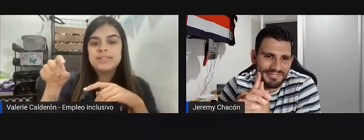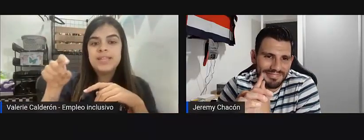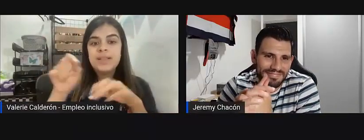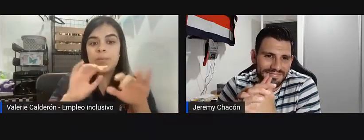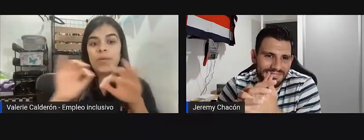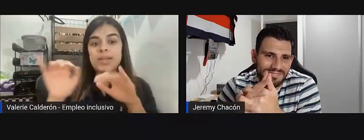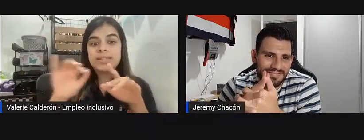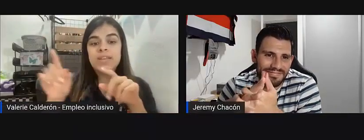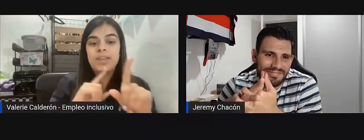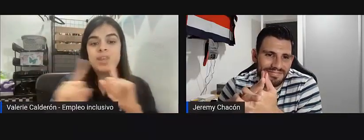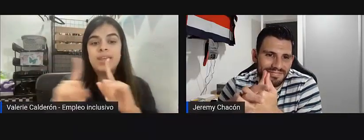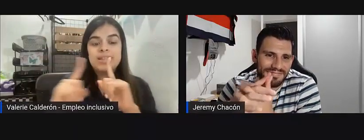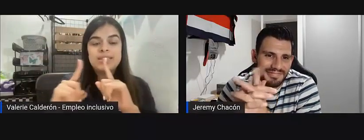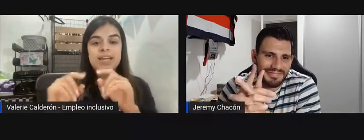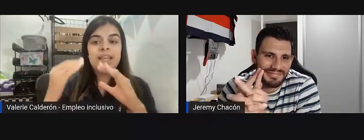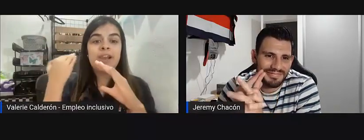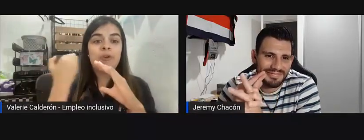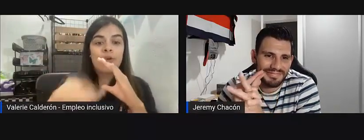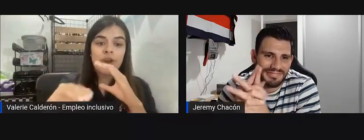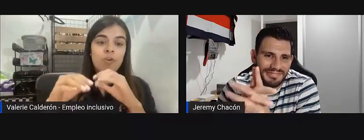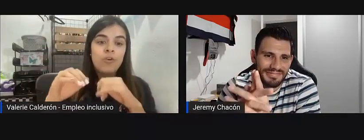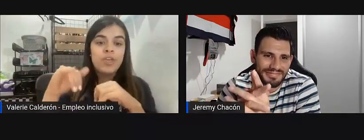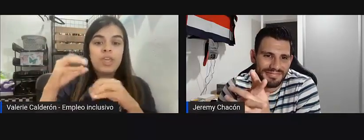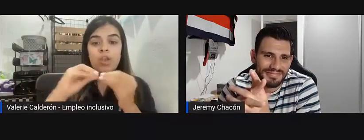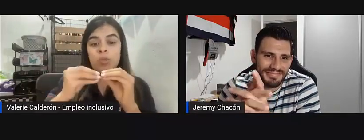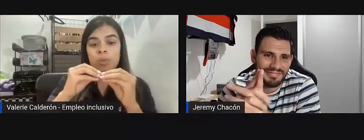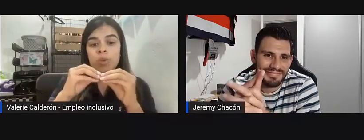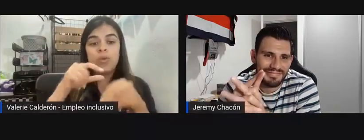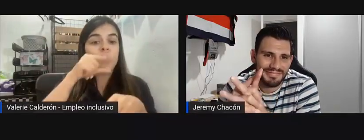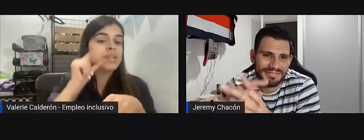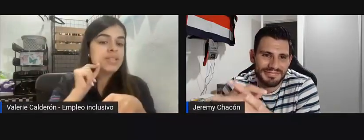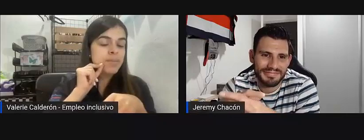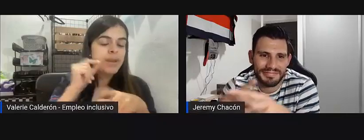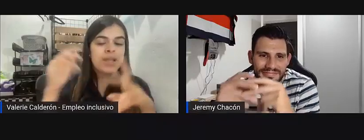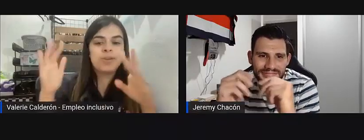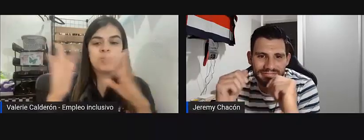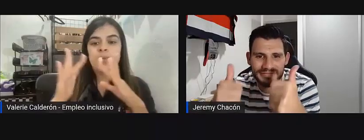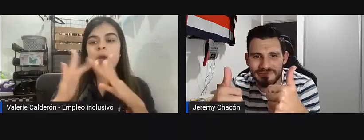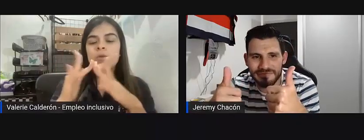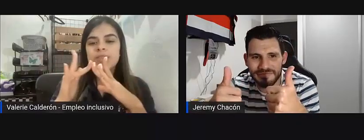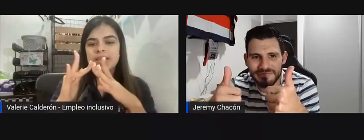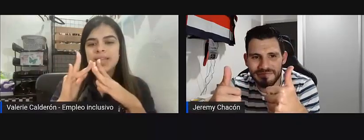necesiten voy a escribir en el chat el correo y el número de WhatsApp para que nos puedan contactar